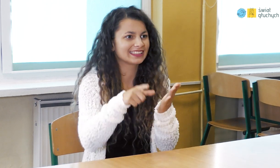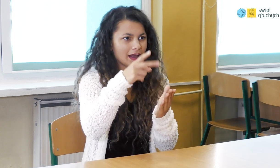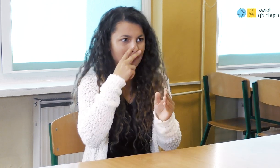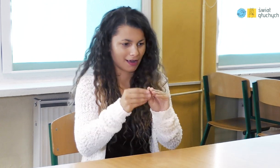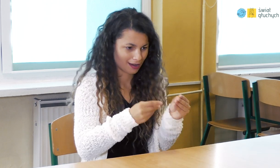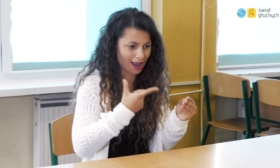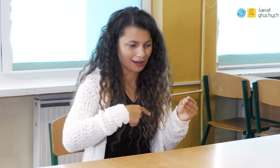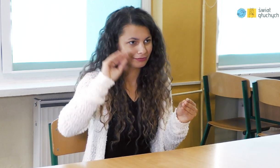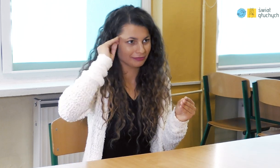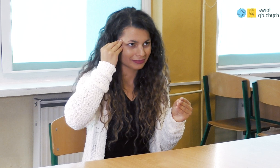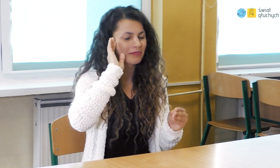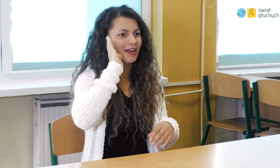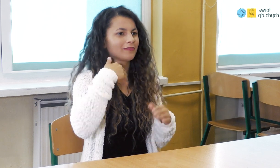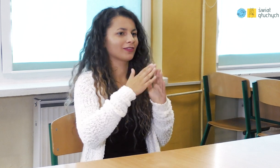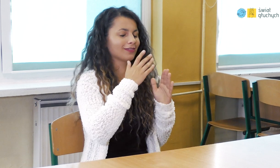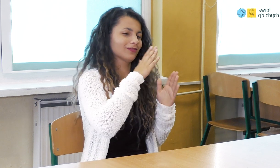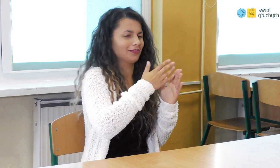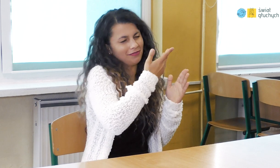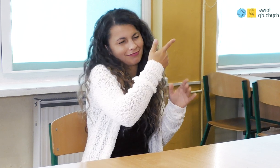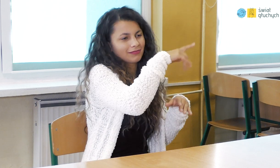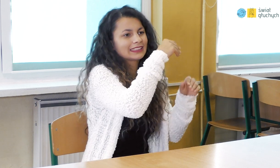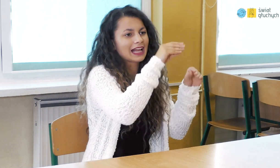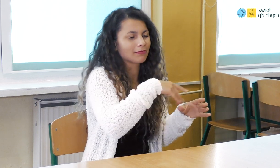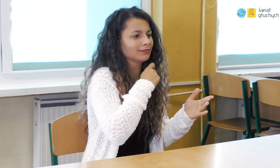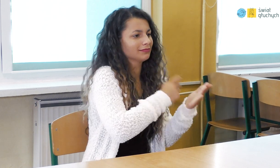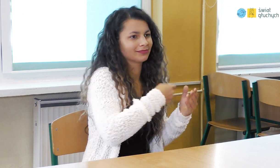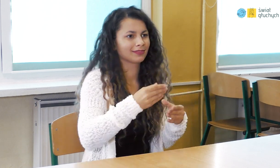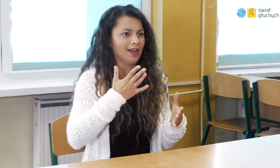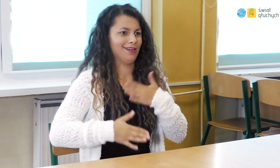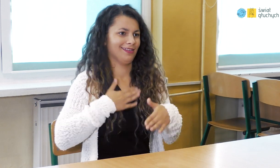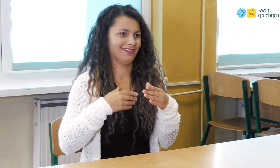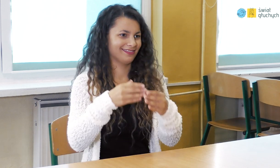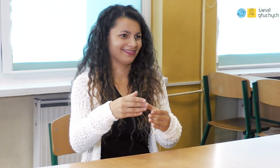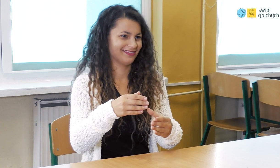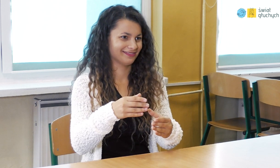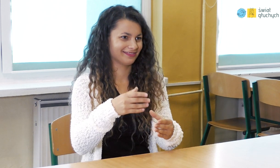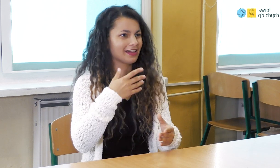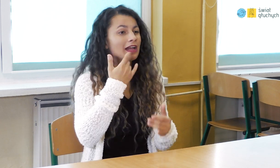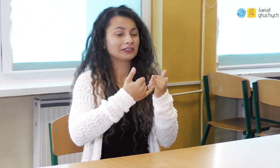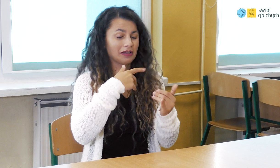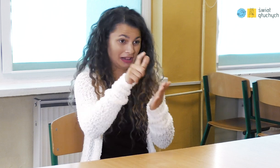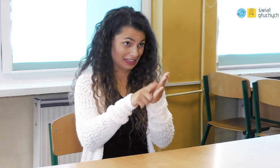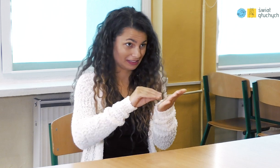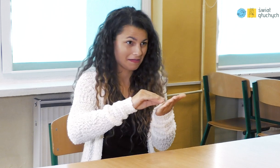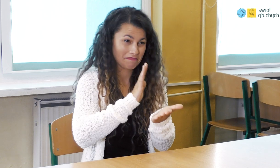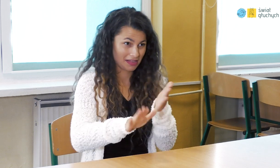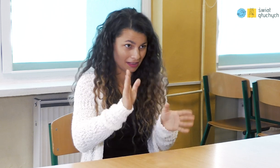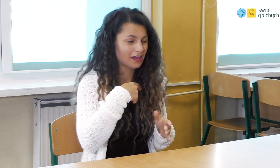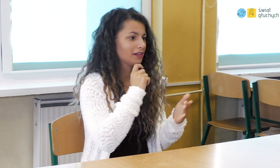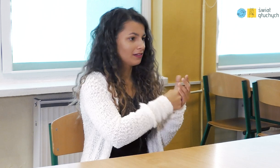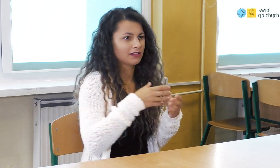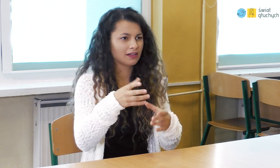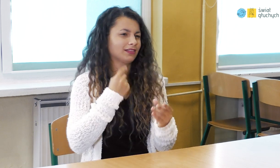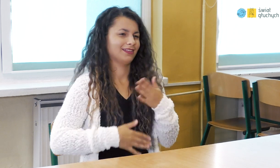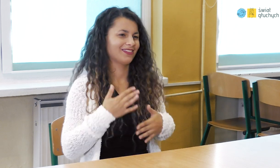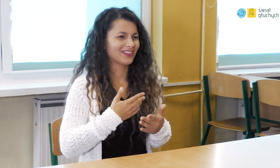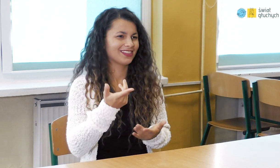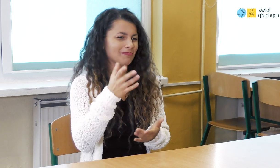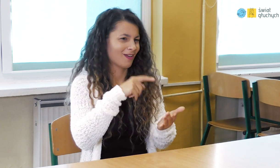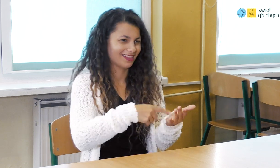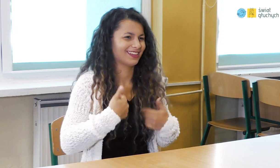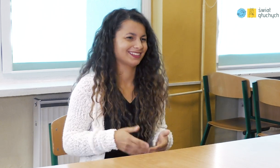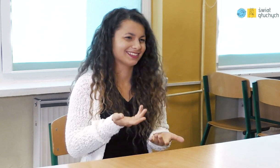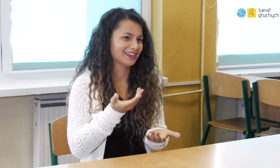Bez listy ktoś mógłby być niezadowolony z prezentu.